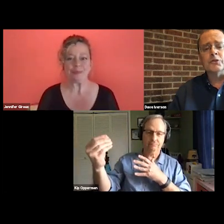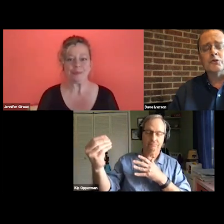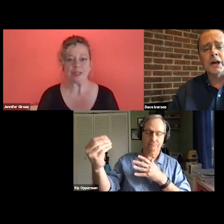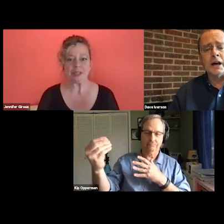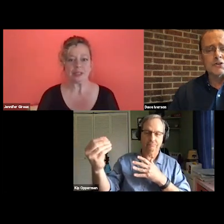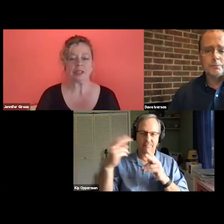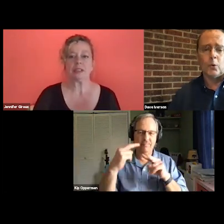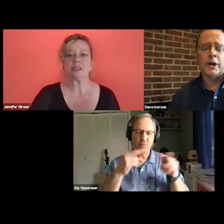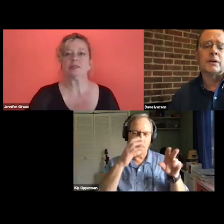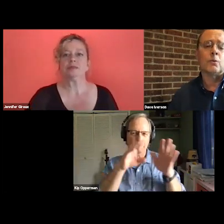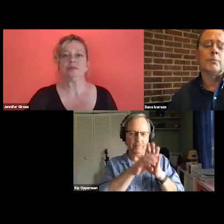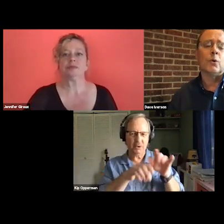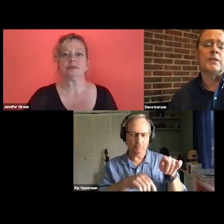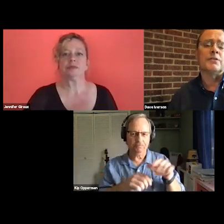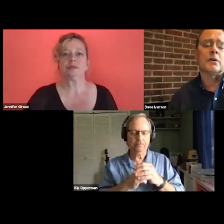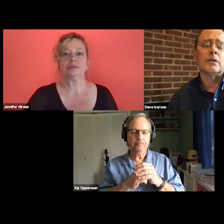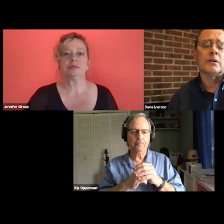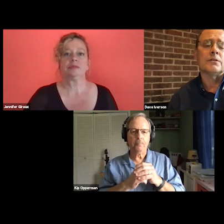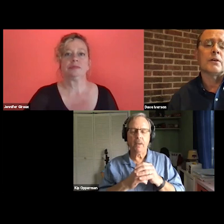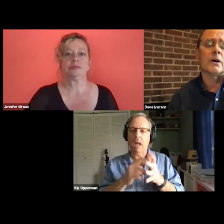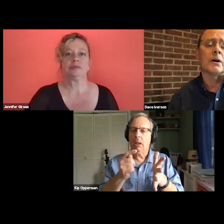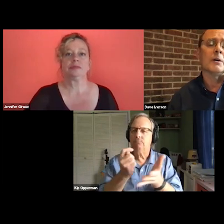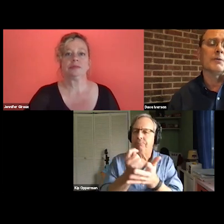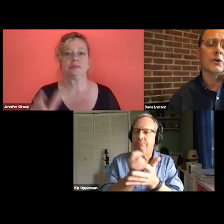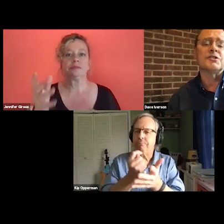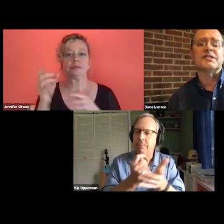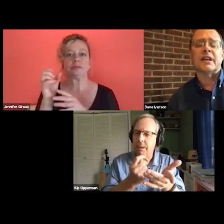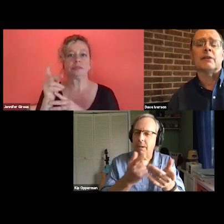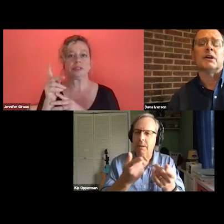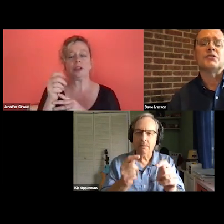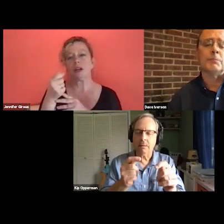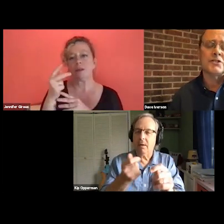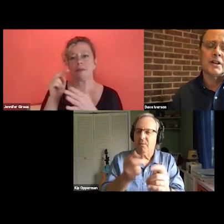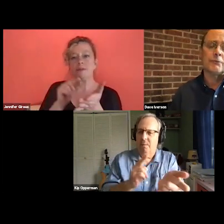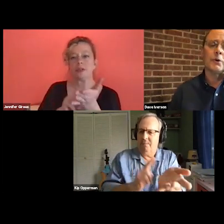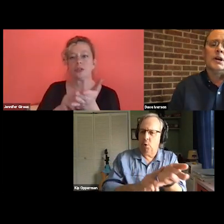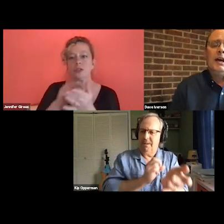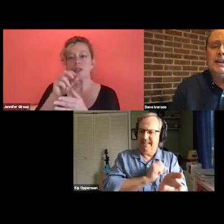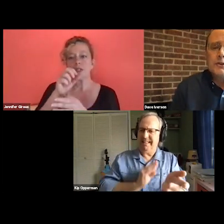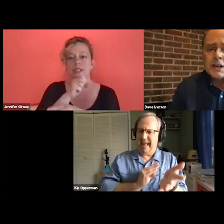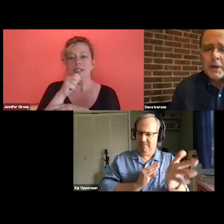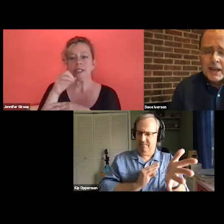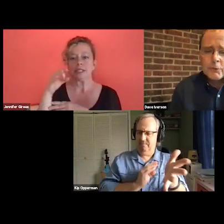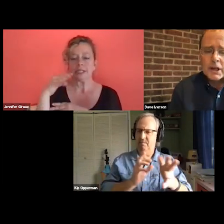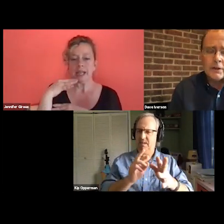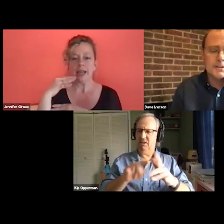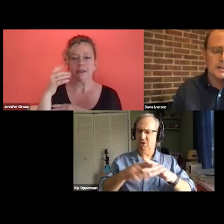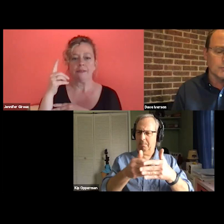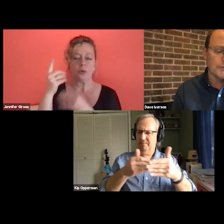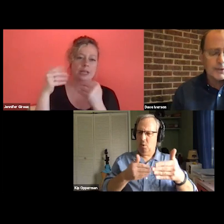Aquí hay un punto de selección, en un momento, estos son algunos miembros de nuestro personal de enfermería, y debo mencionar que para un equipo integrado de salud conductual,